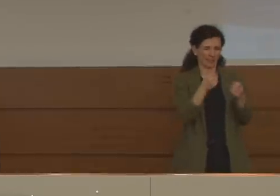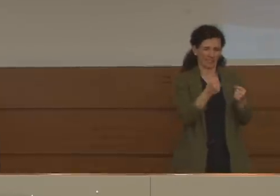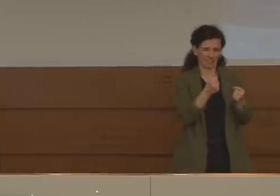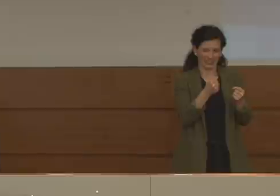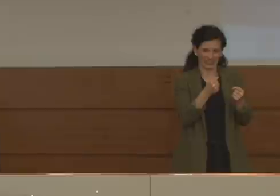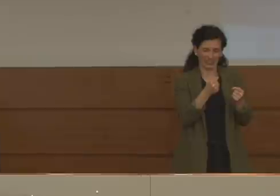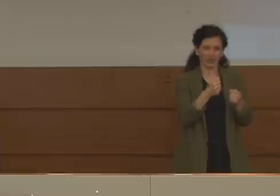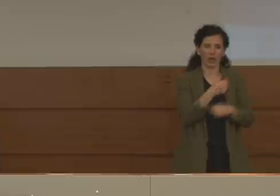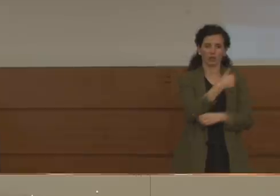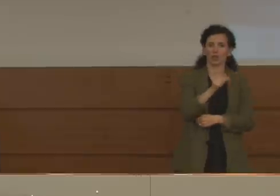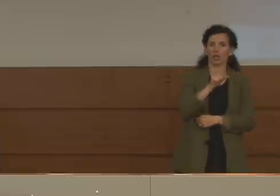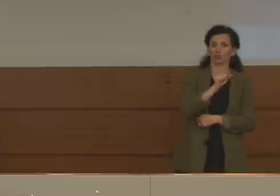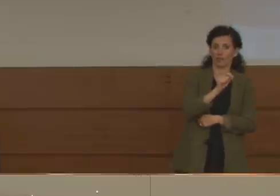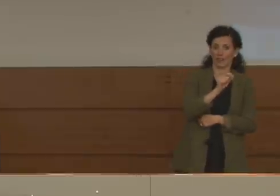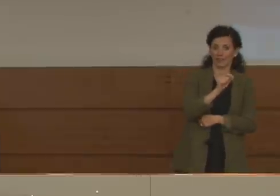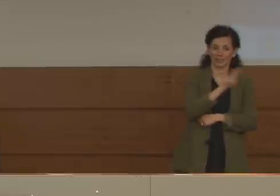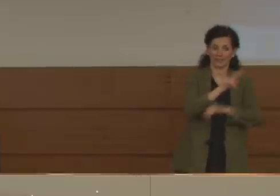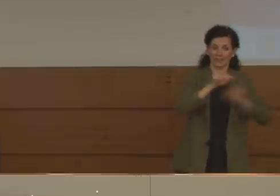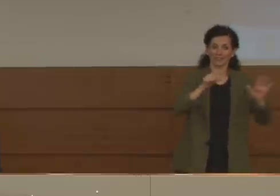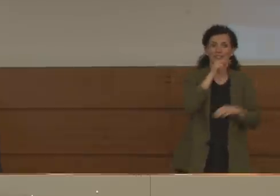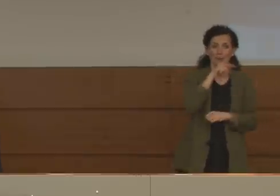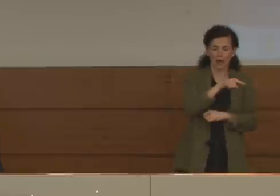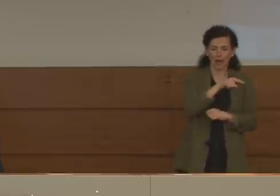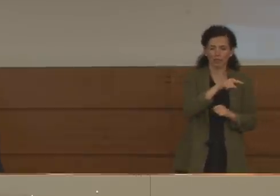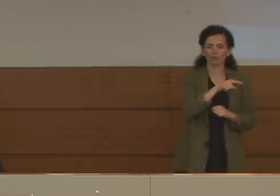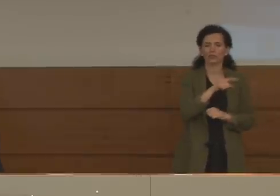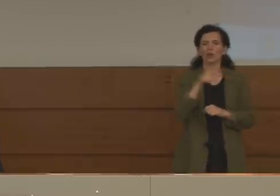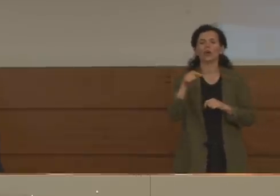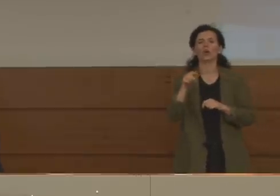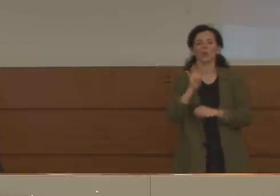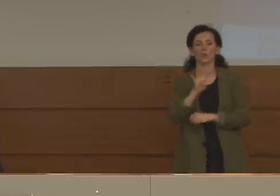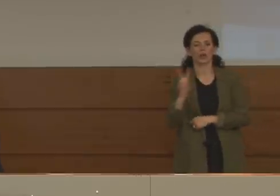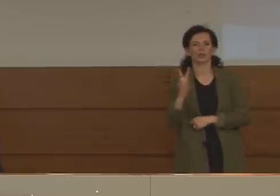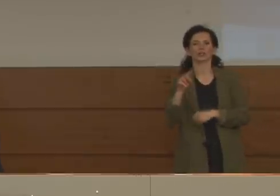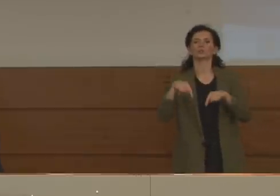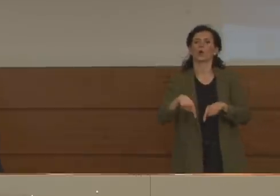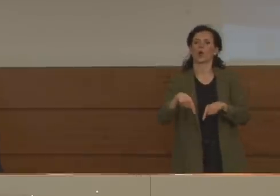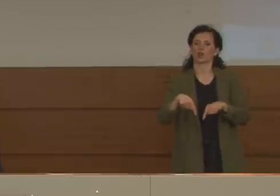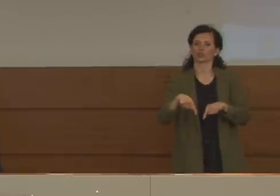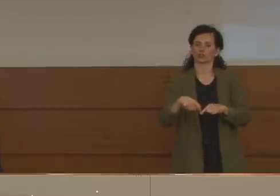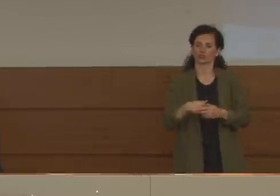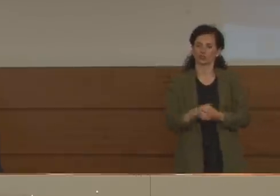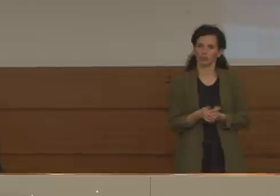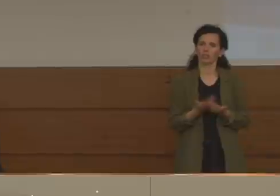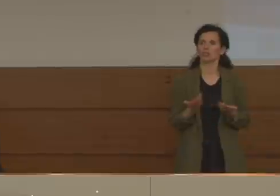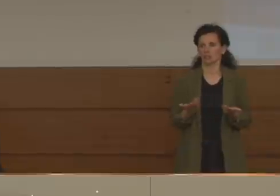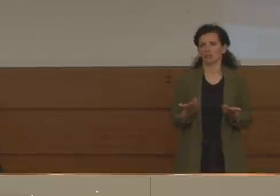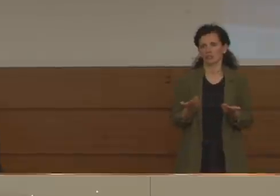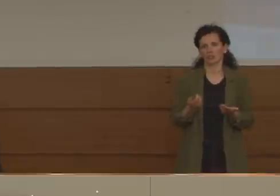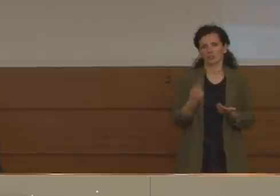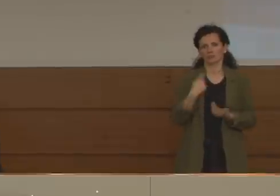120 del 26 marzo ai 42 di oggi. Quindi questo è un dato che credo ci dia un po'